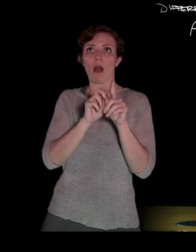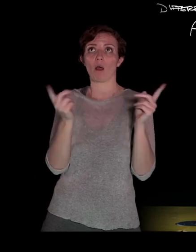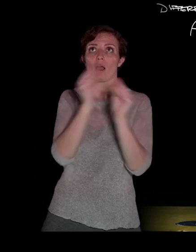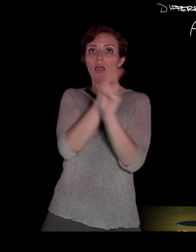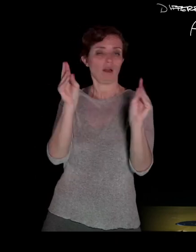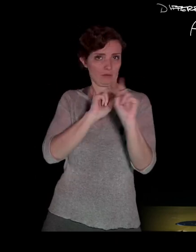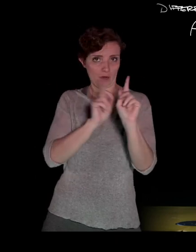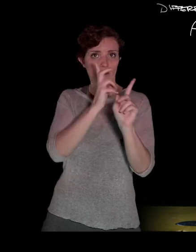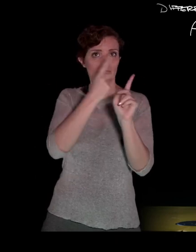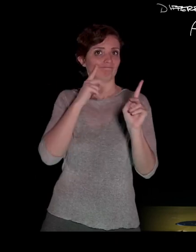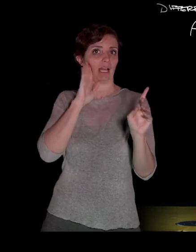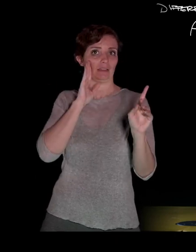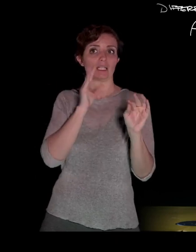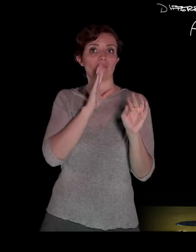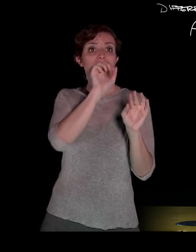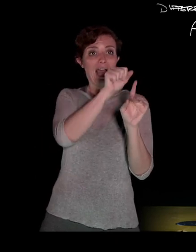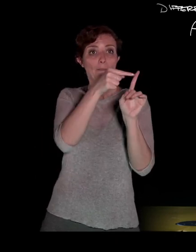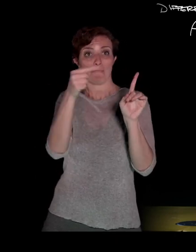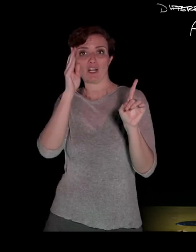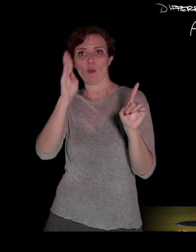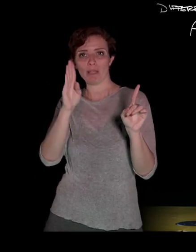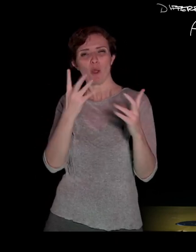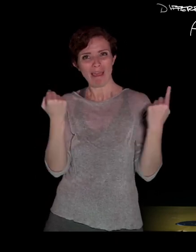considerati nell'ordine, perché è differente 'A-B' o 'B-A',